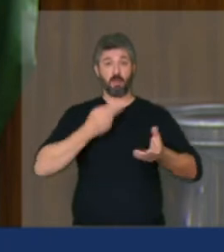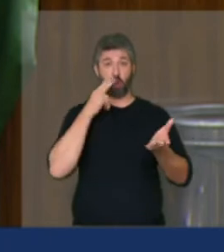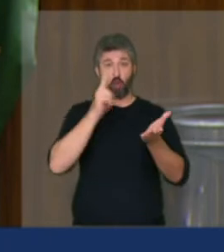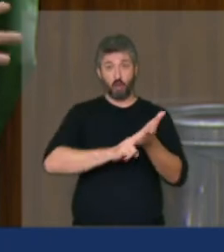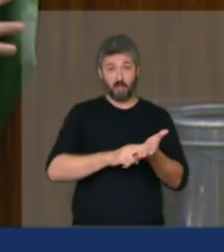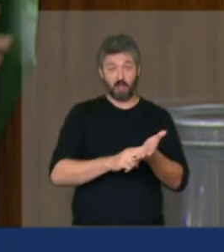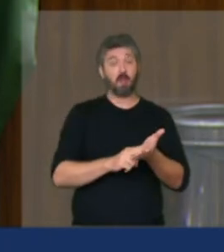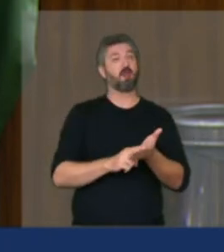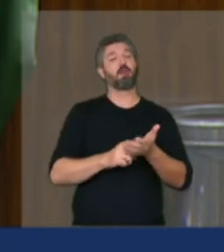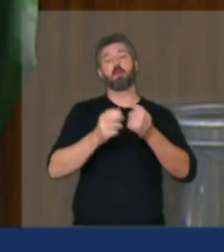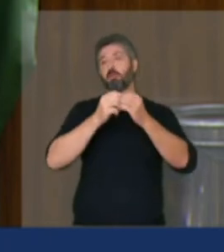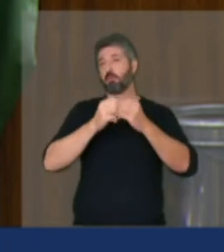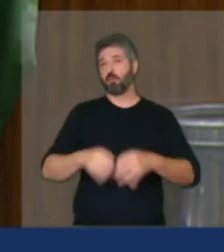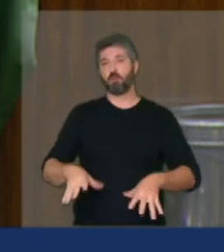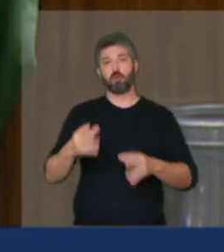ENORMEMENTE O NOSSO ESTADO. E TUDO ISSO O ALINHAMENTO DO